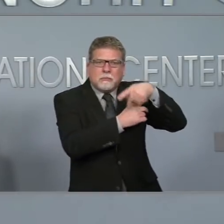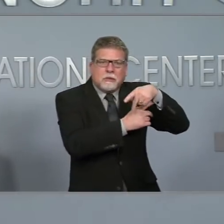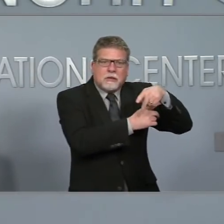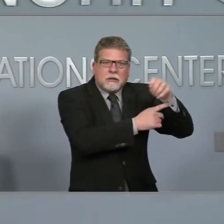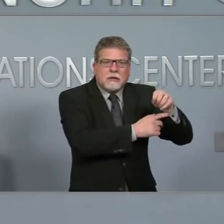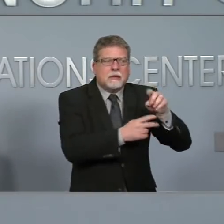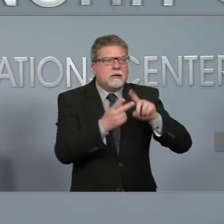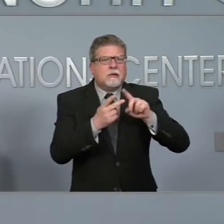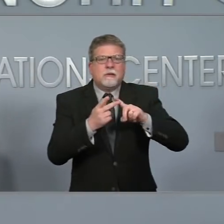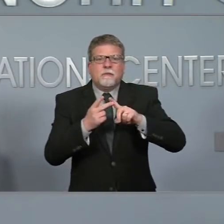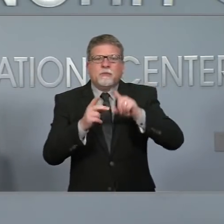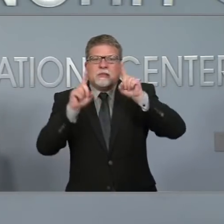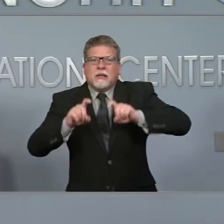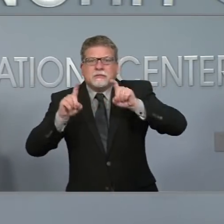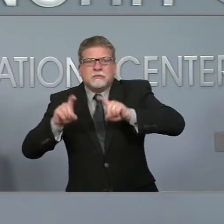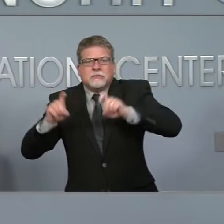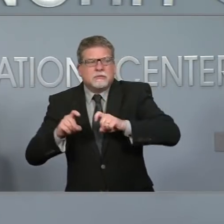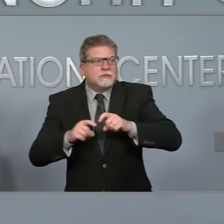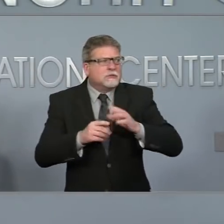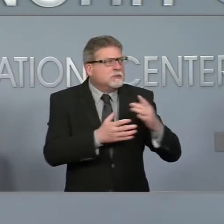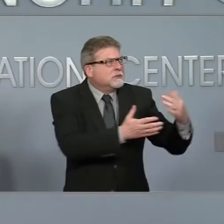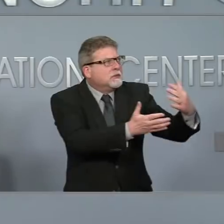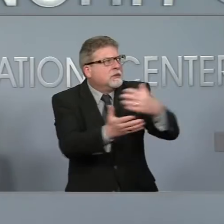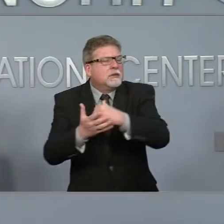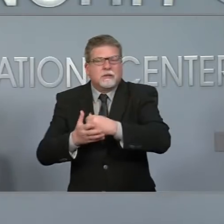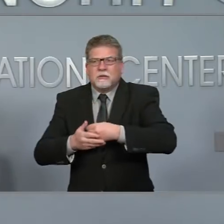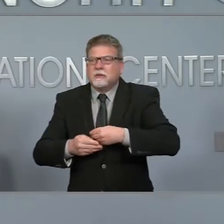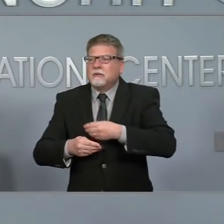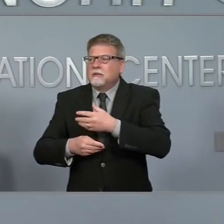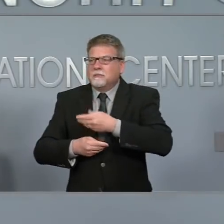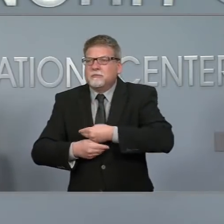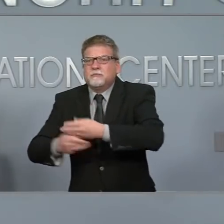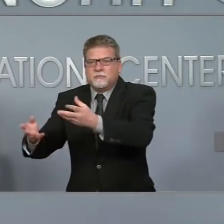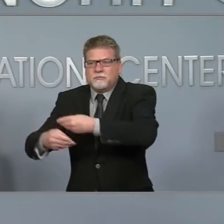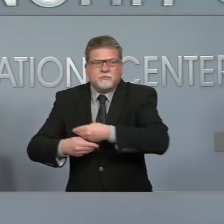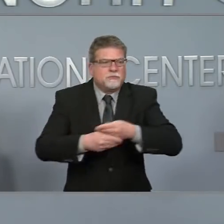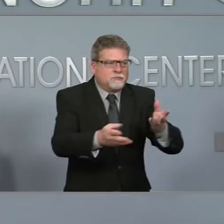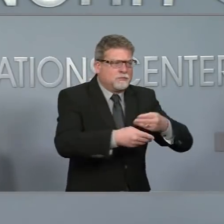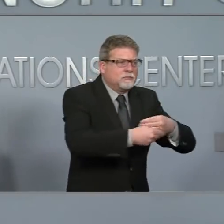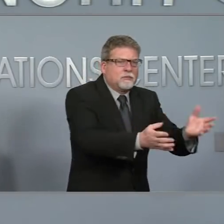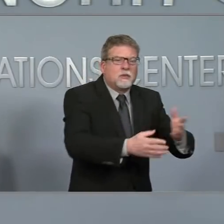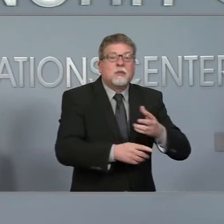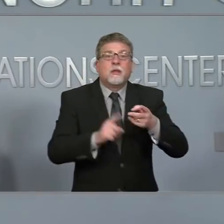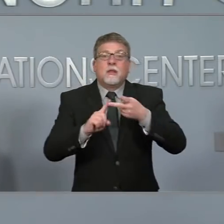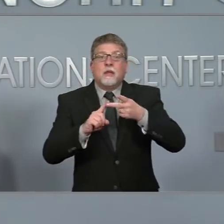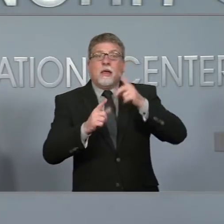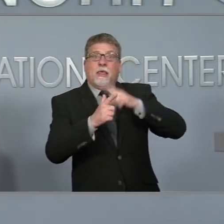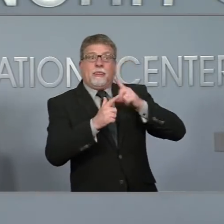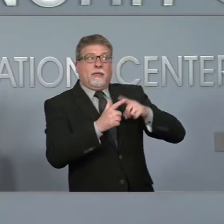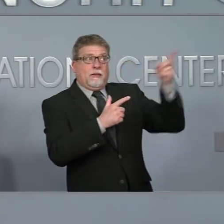salvó vidas. Y nos pusimos a trabajar.